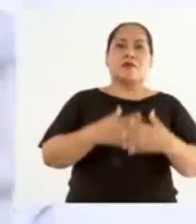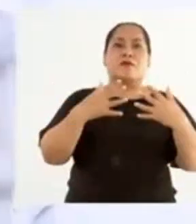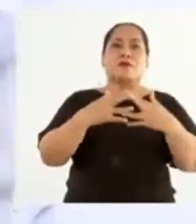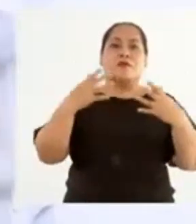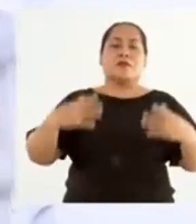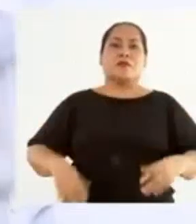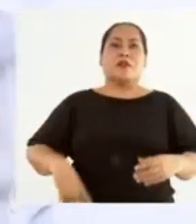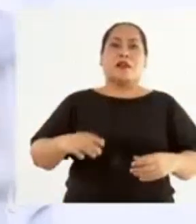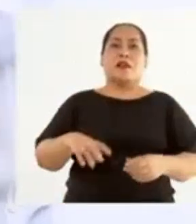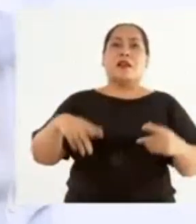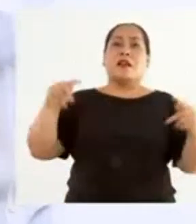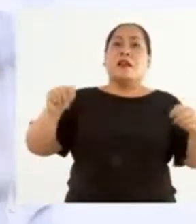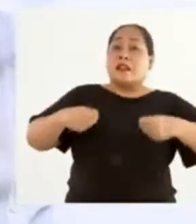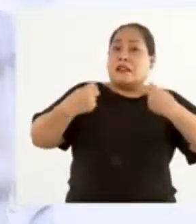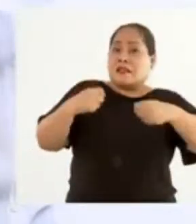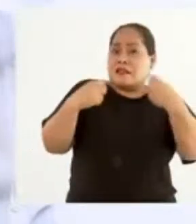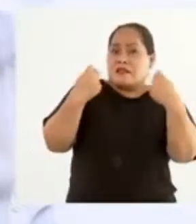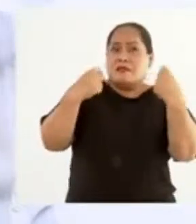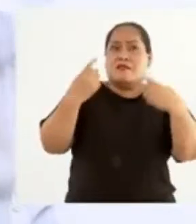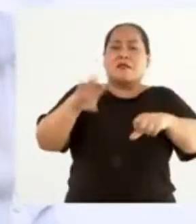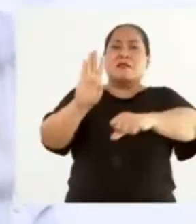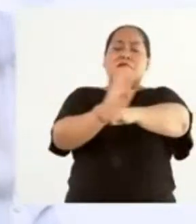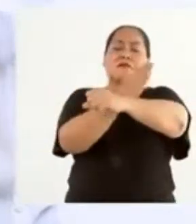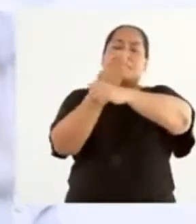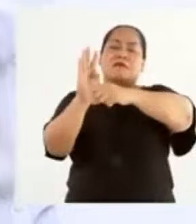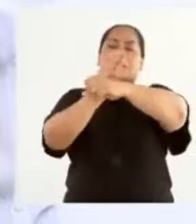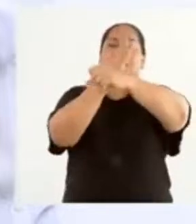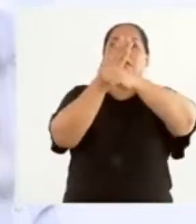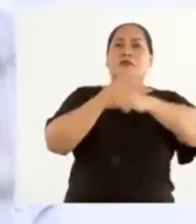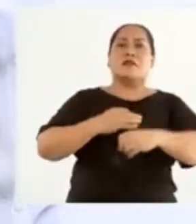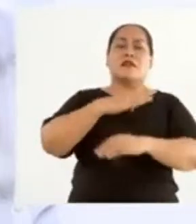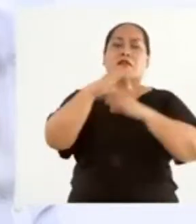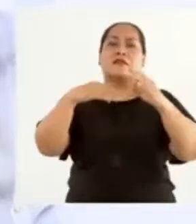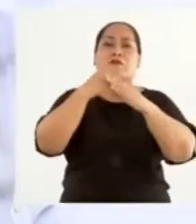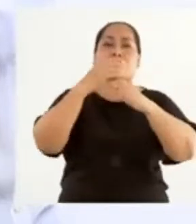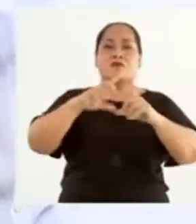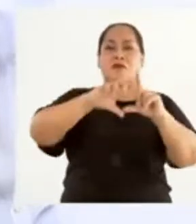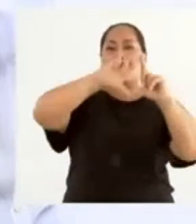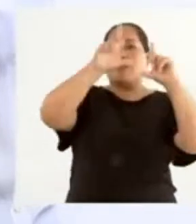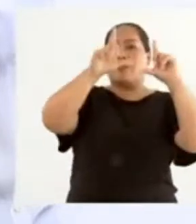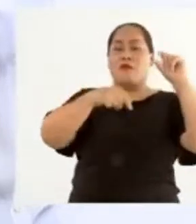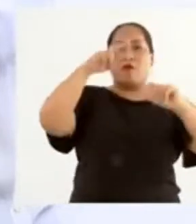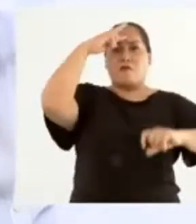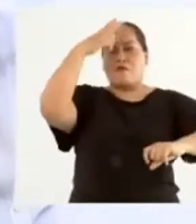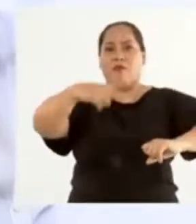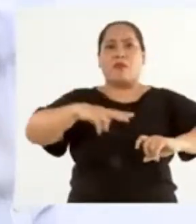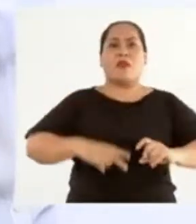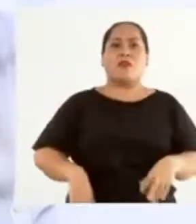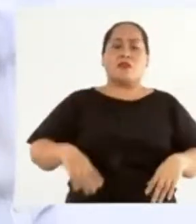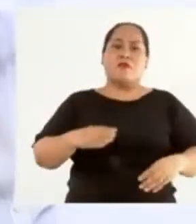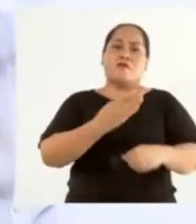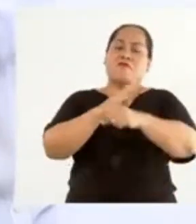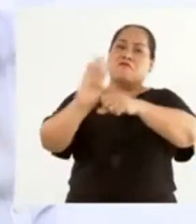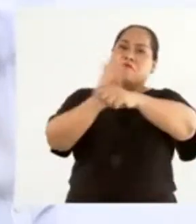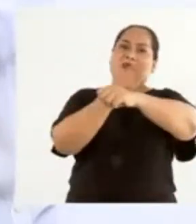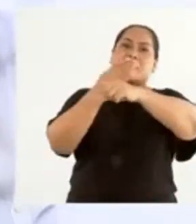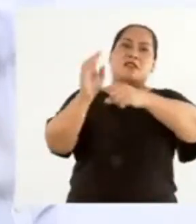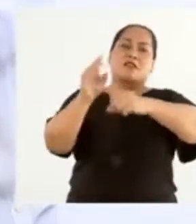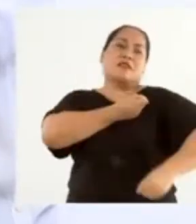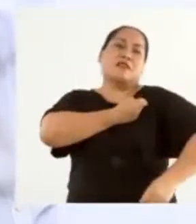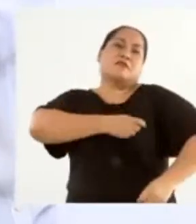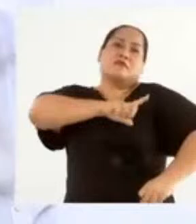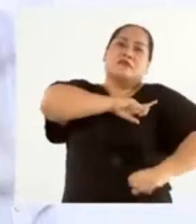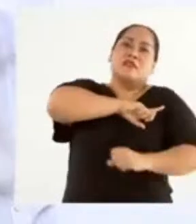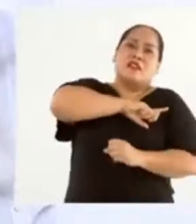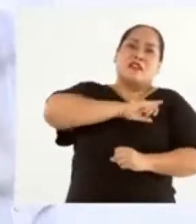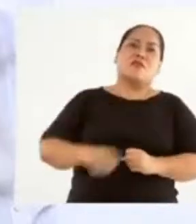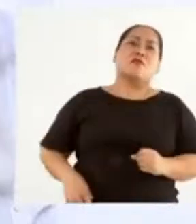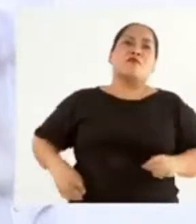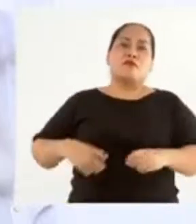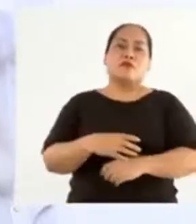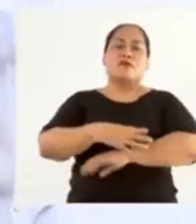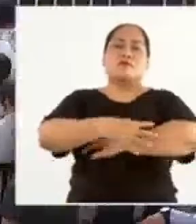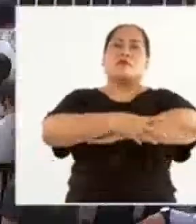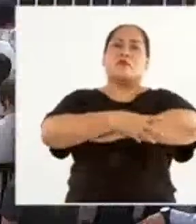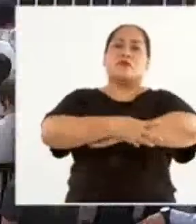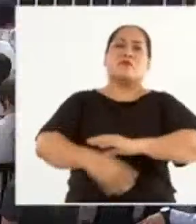de nuestro trabajo a todo el país. bienestar, salud, producción y además atendemos siempre el